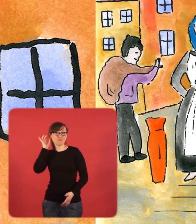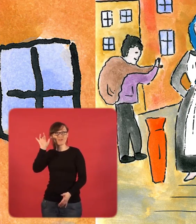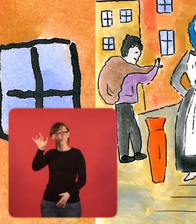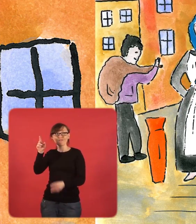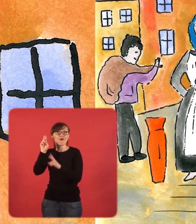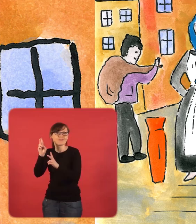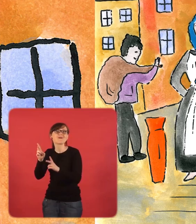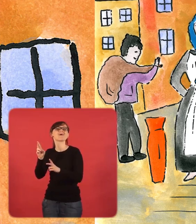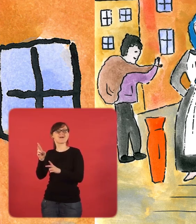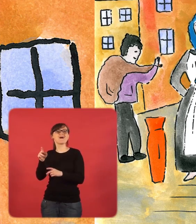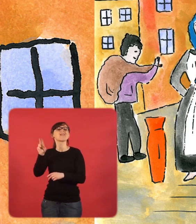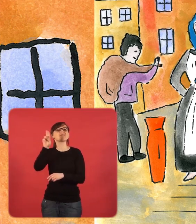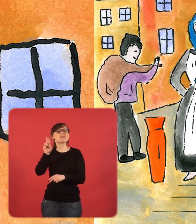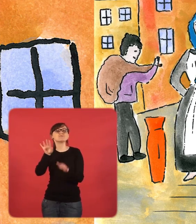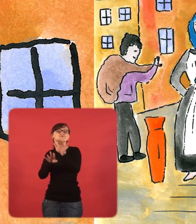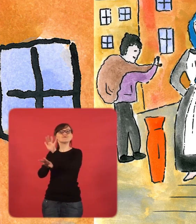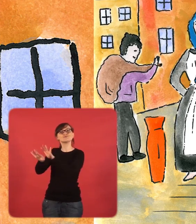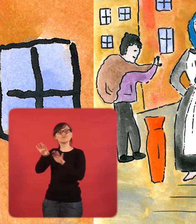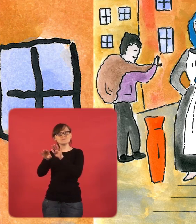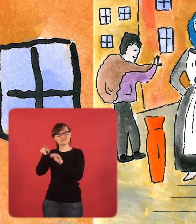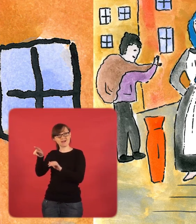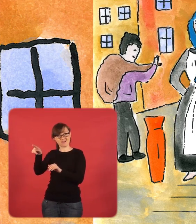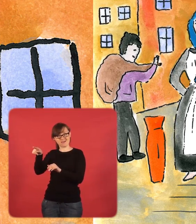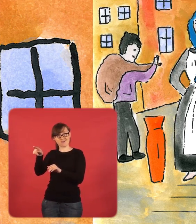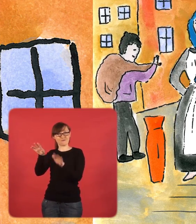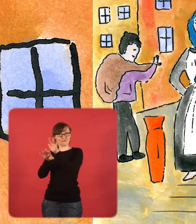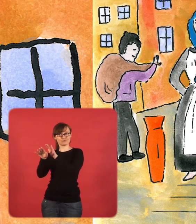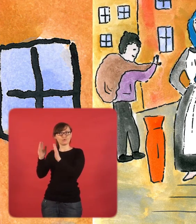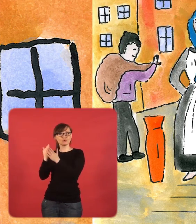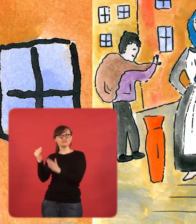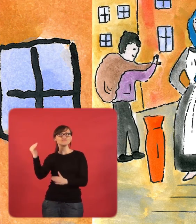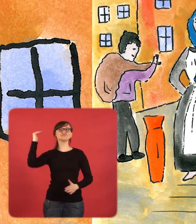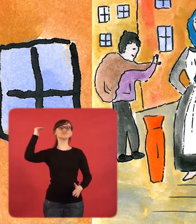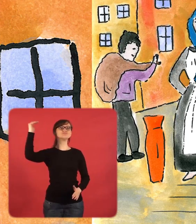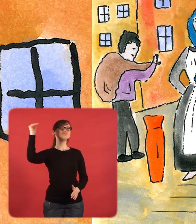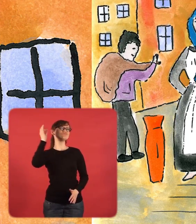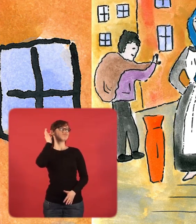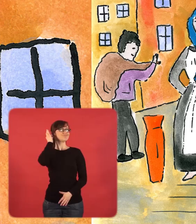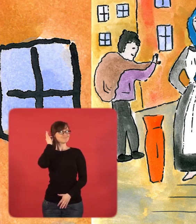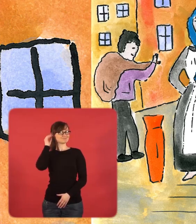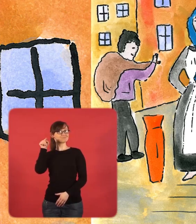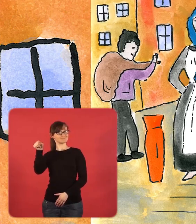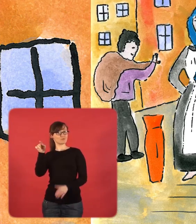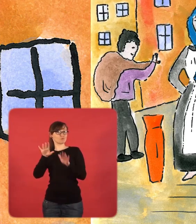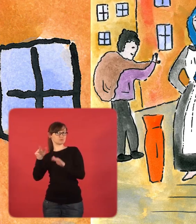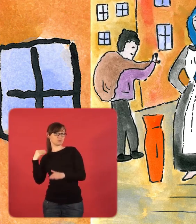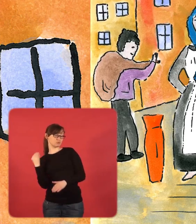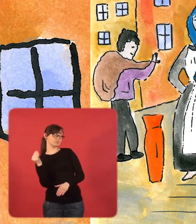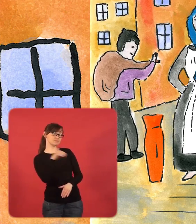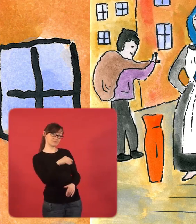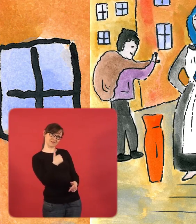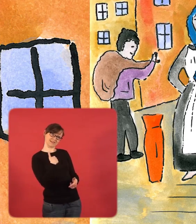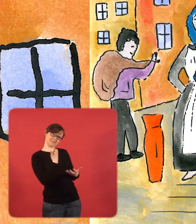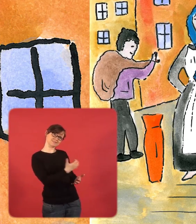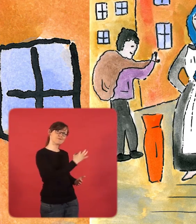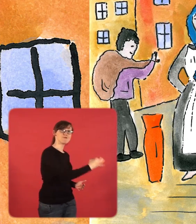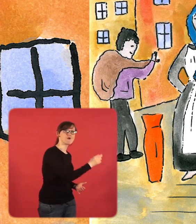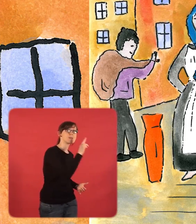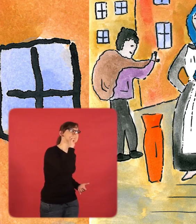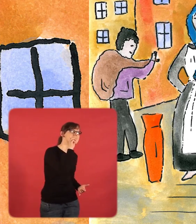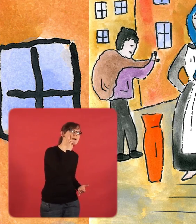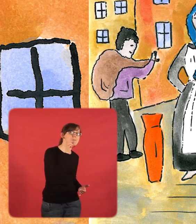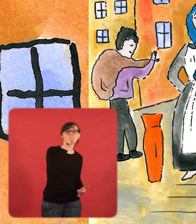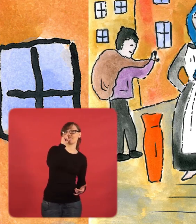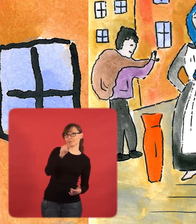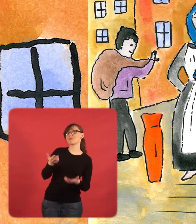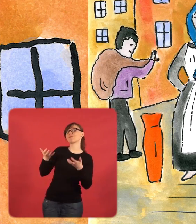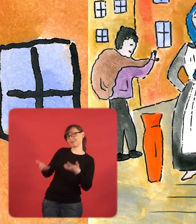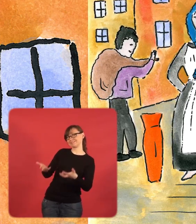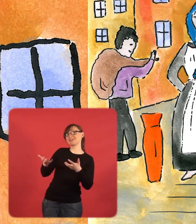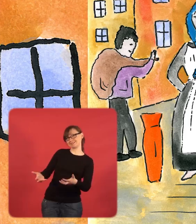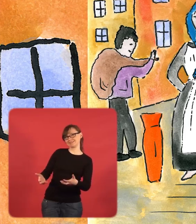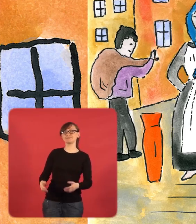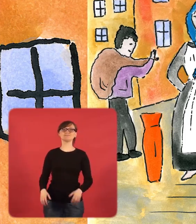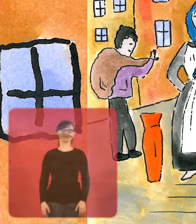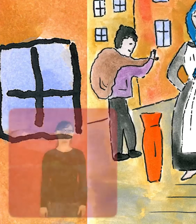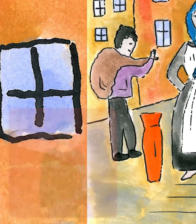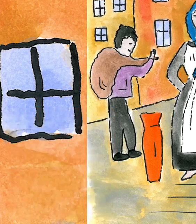Okazało się, że ta kobieta to Błękitna Wróżka, która stała się już dorosłą kobietą i zaproponowała pajacykowi, że będzie jego mamą.